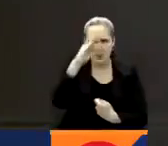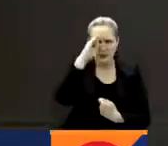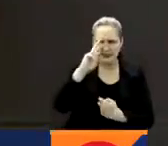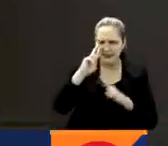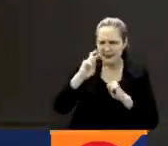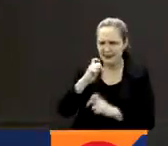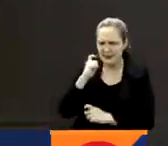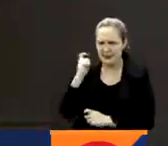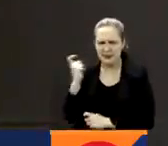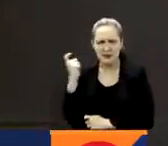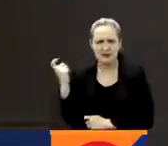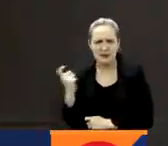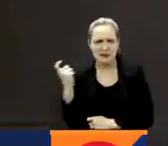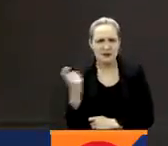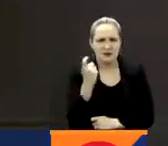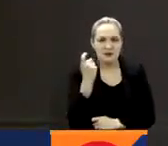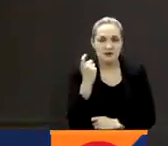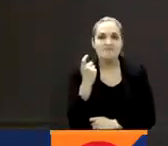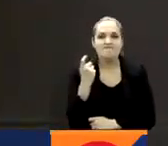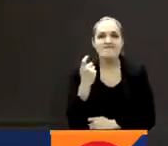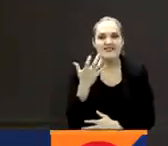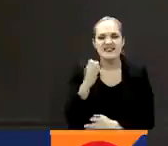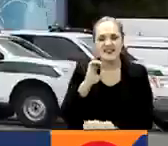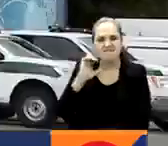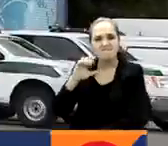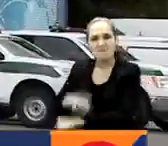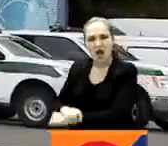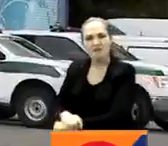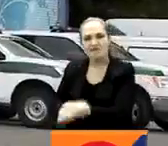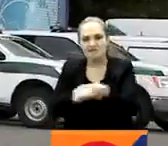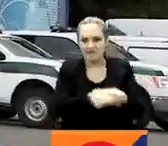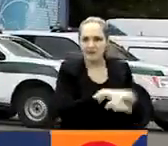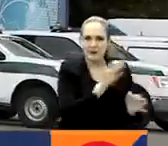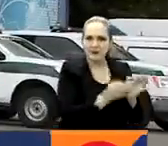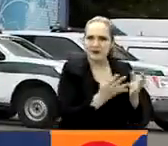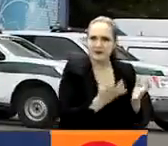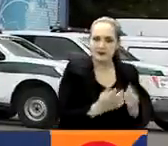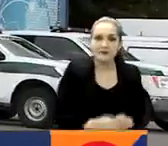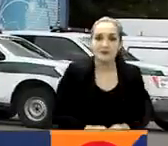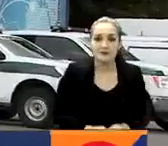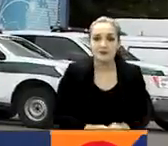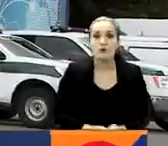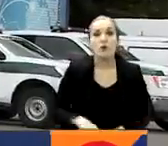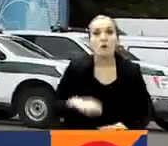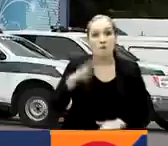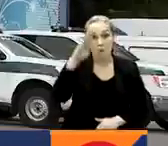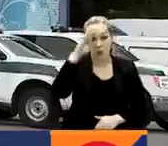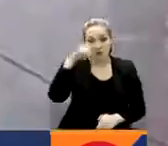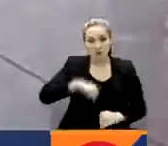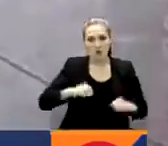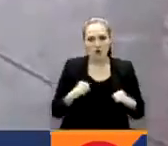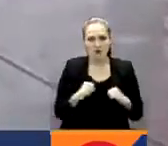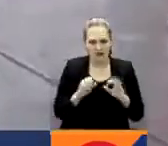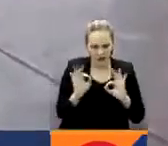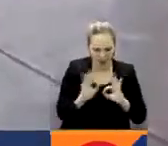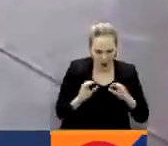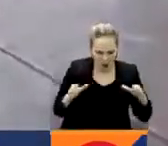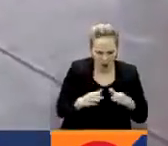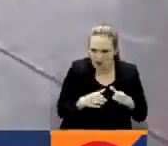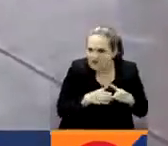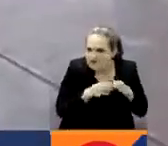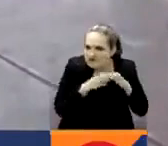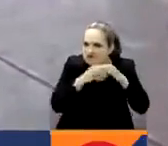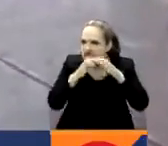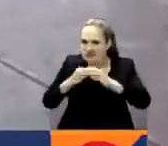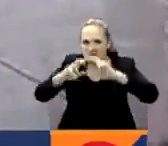SUJETOS, NARCOTRAFICANTE MáS